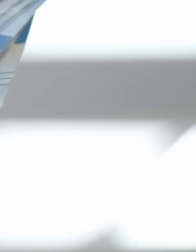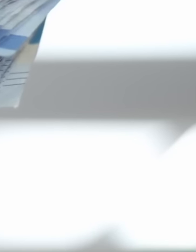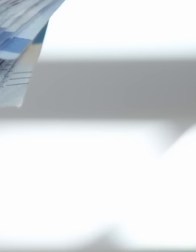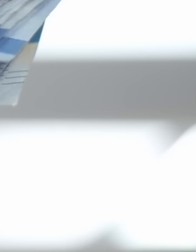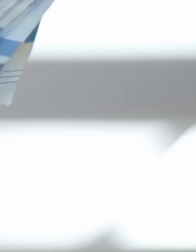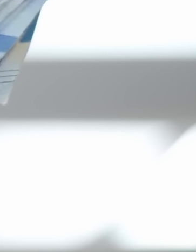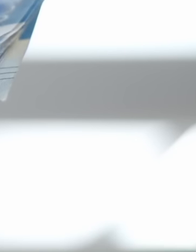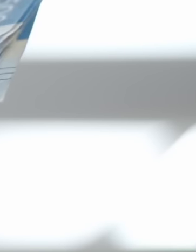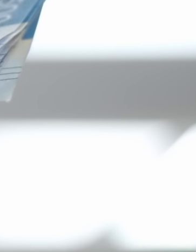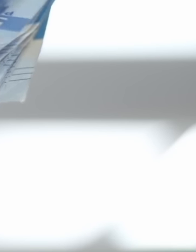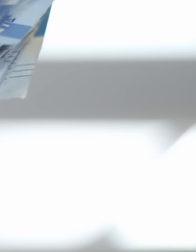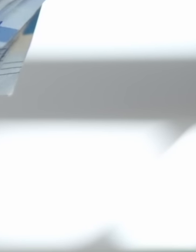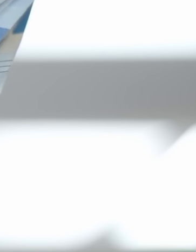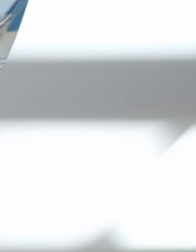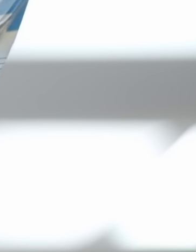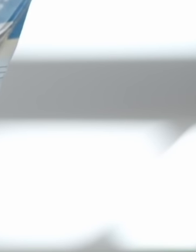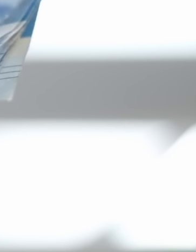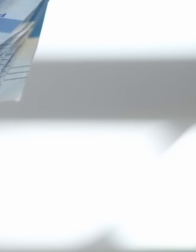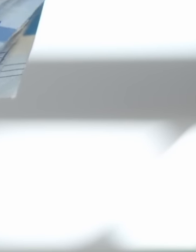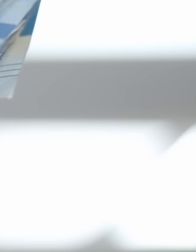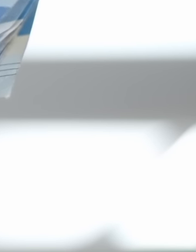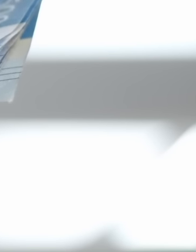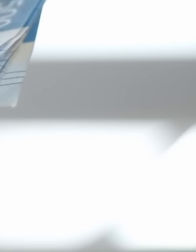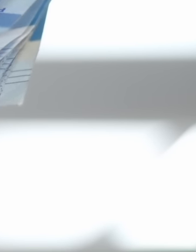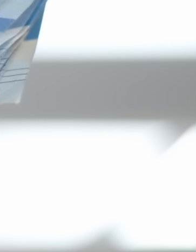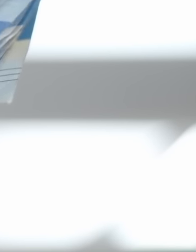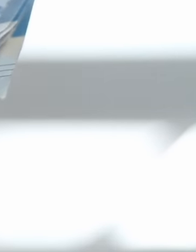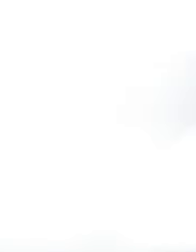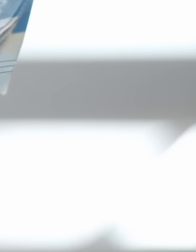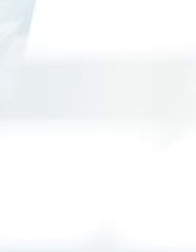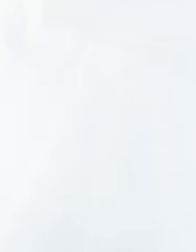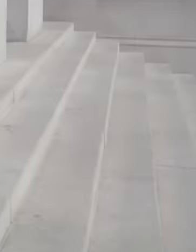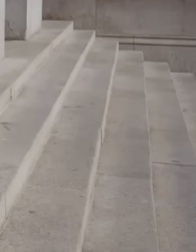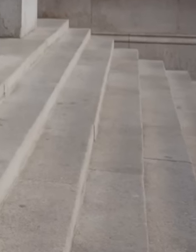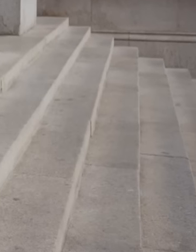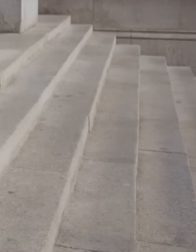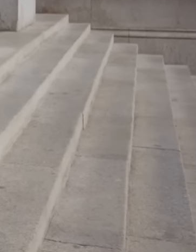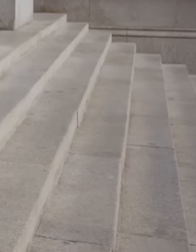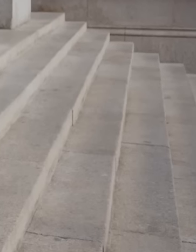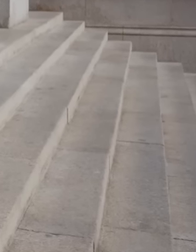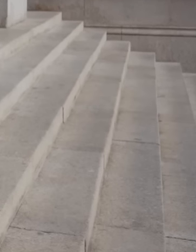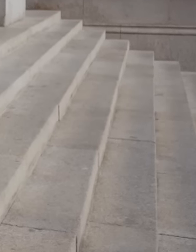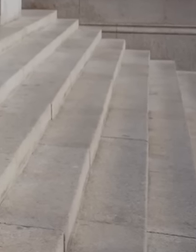miserables a trabajadores. Pero hoy llegó la justicia a estos que se sentían intocables.